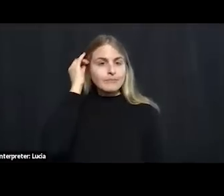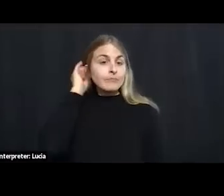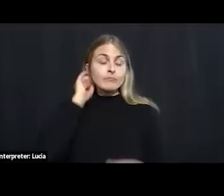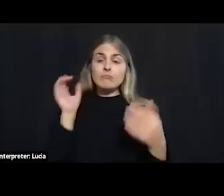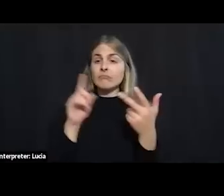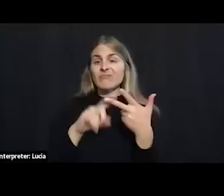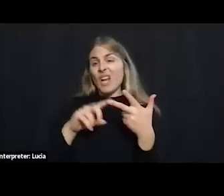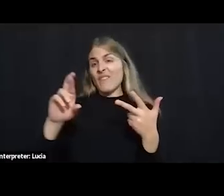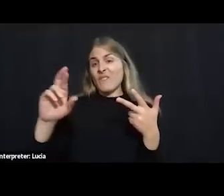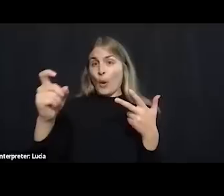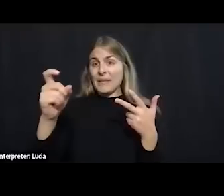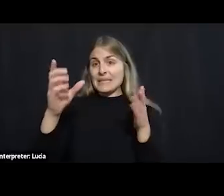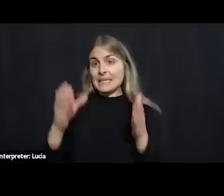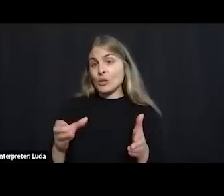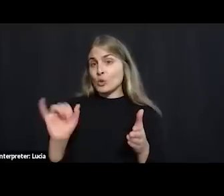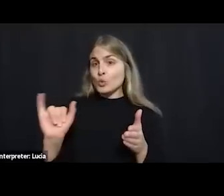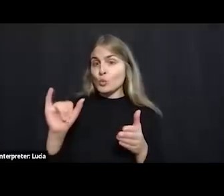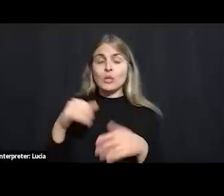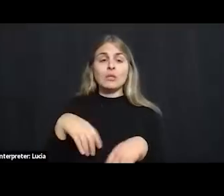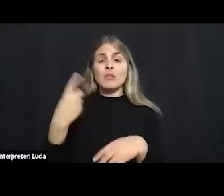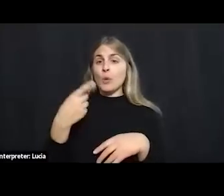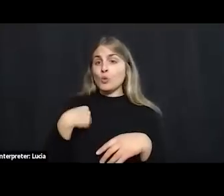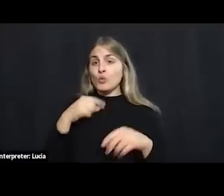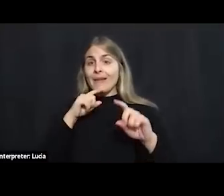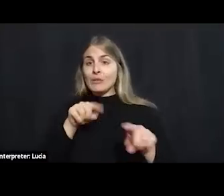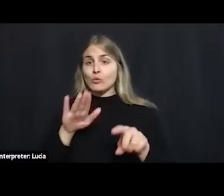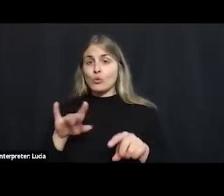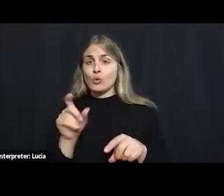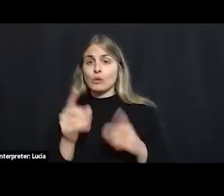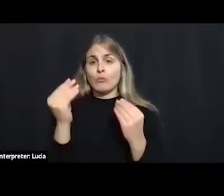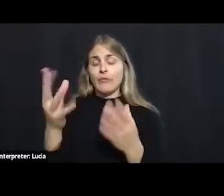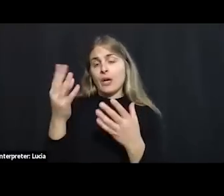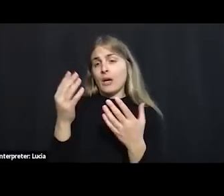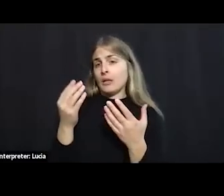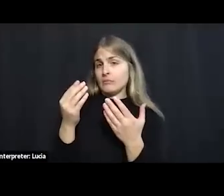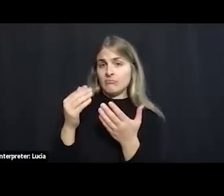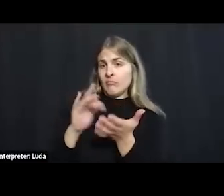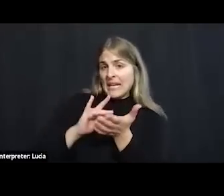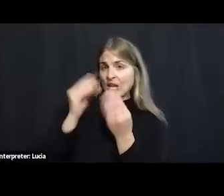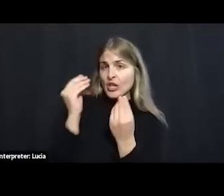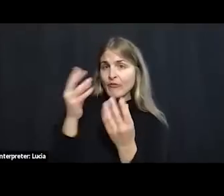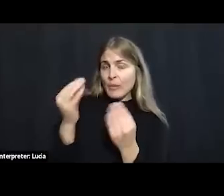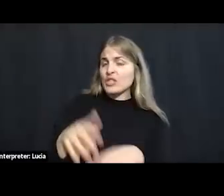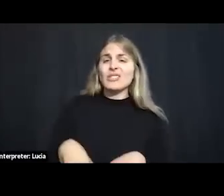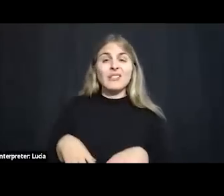Y el farmacéutico, ¿verdad? Alguien que responde preguntas, alguien que ayuda a proporcionar información sobre cómo usar los medicamentos. No es alguien a quien llamaríamos